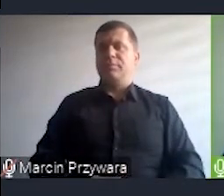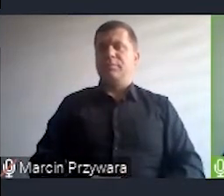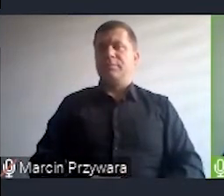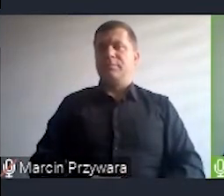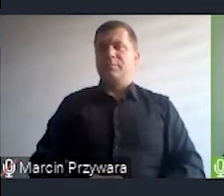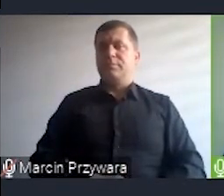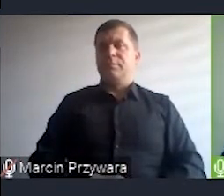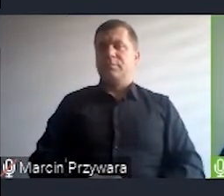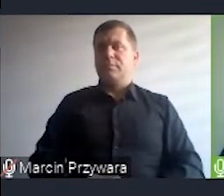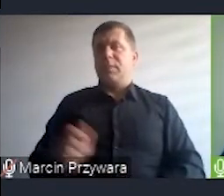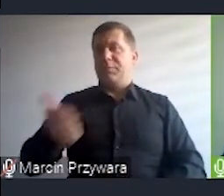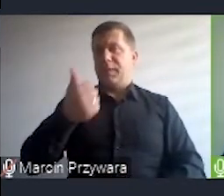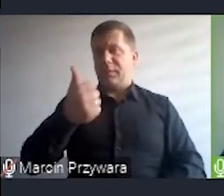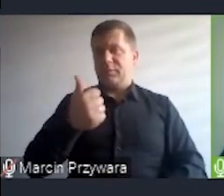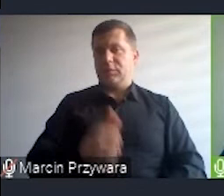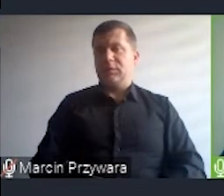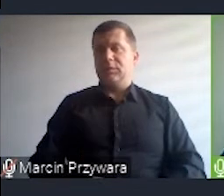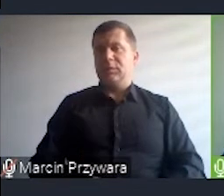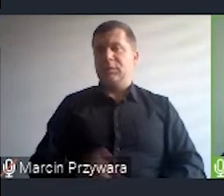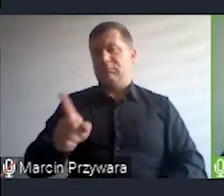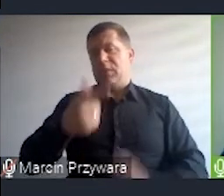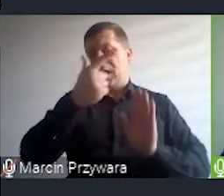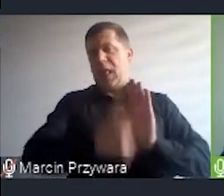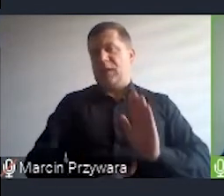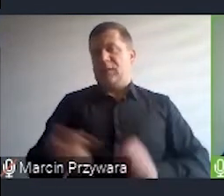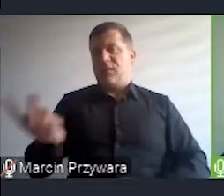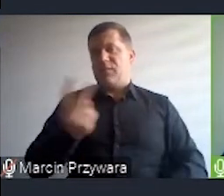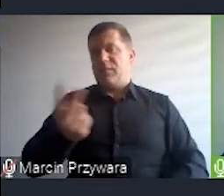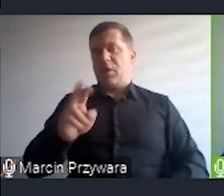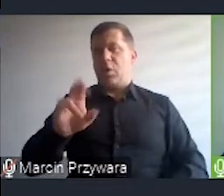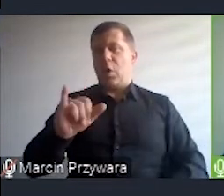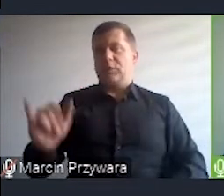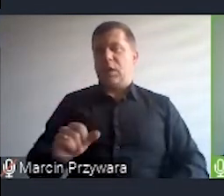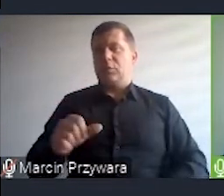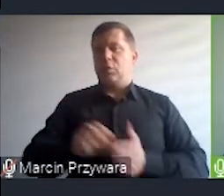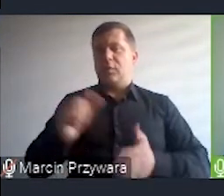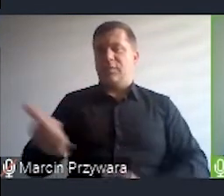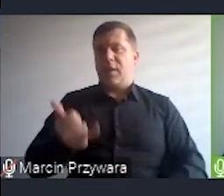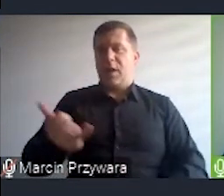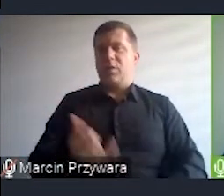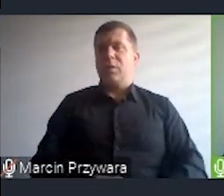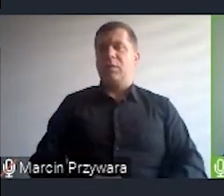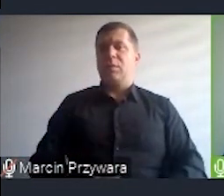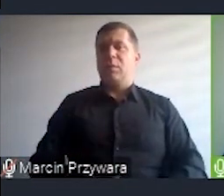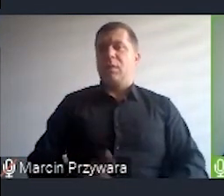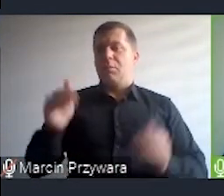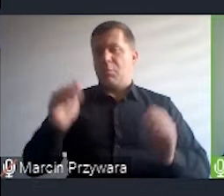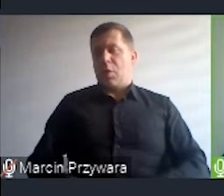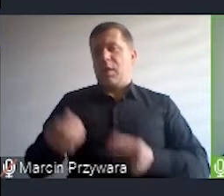czyli ten pierwszy z listy 2 rodzajów środków trwałych, wówczas mogę sfinansować zakup z całości,